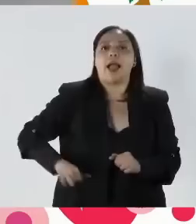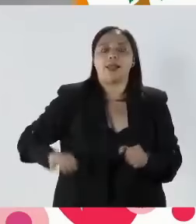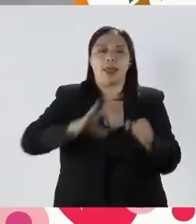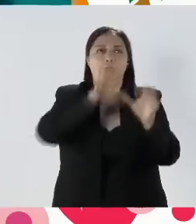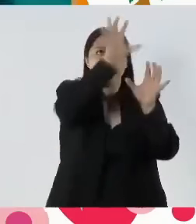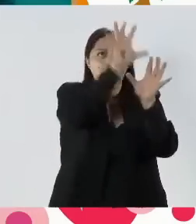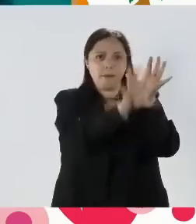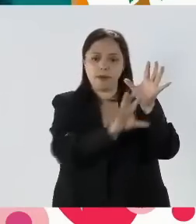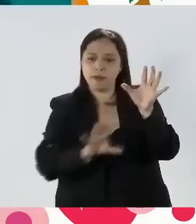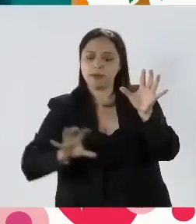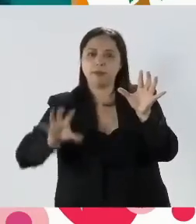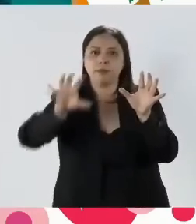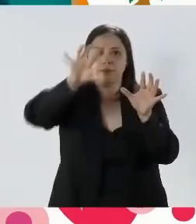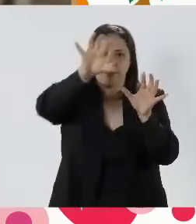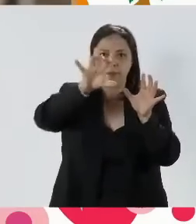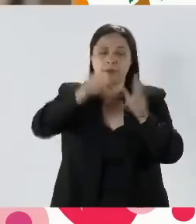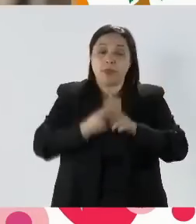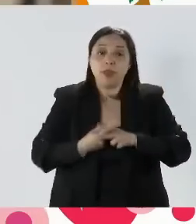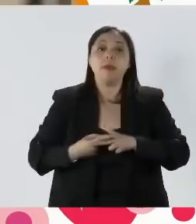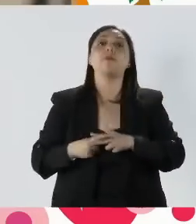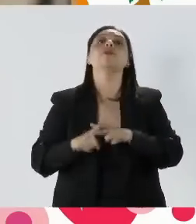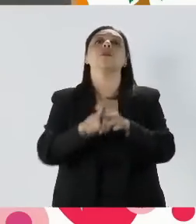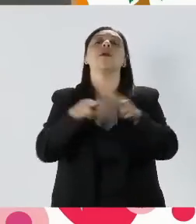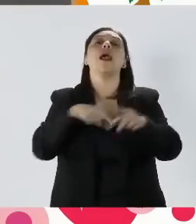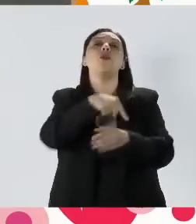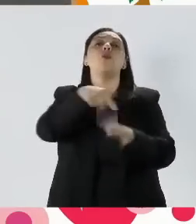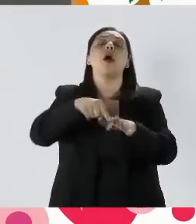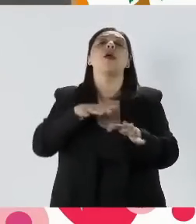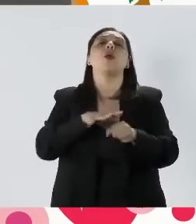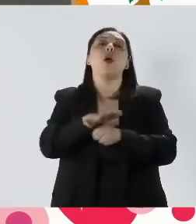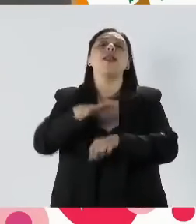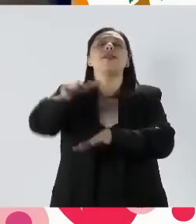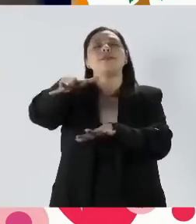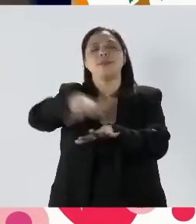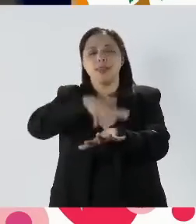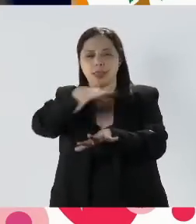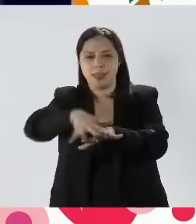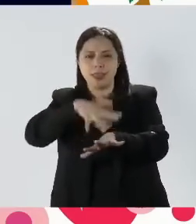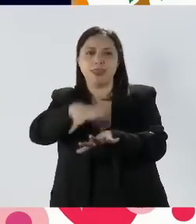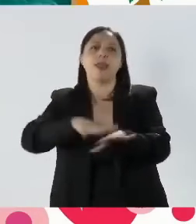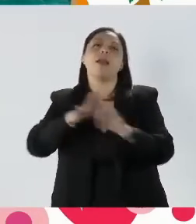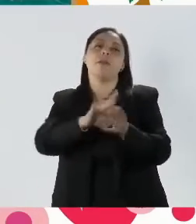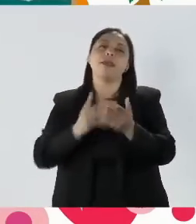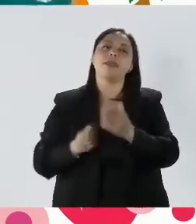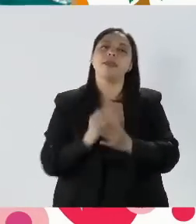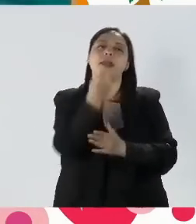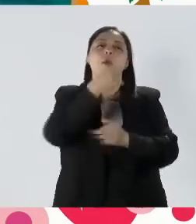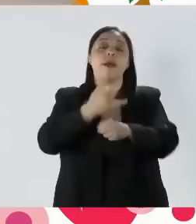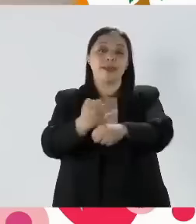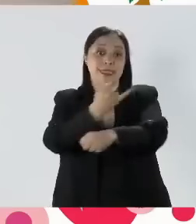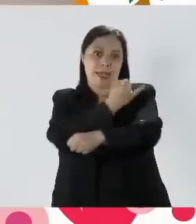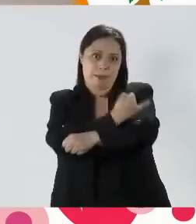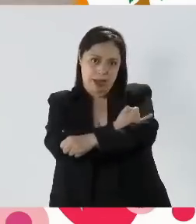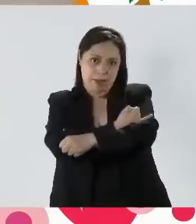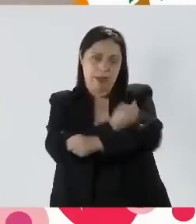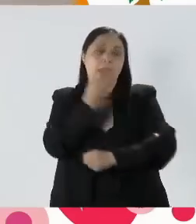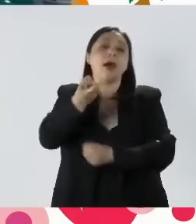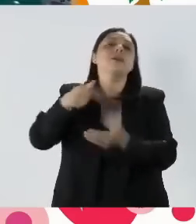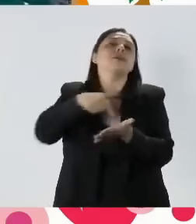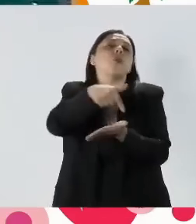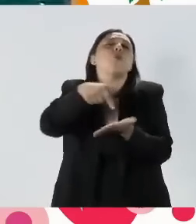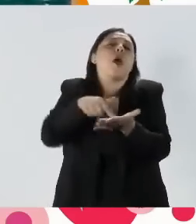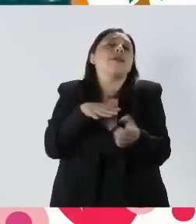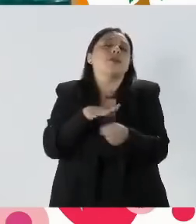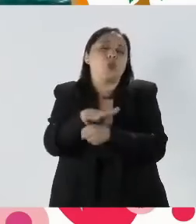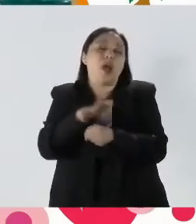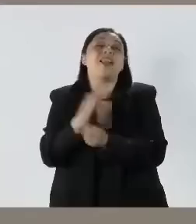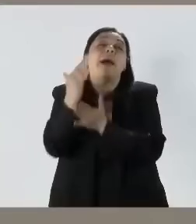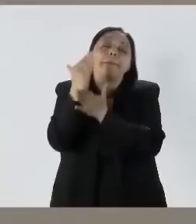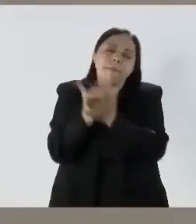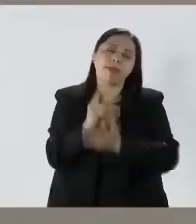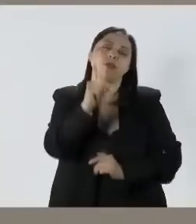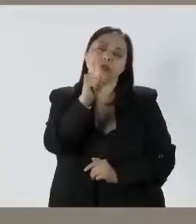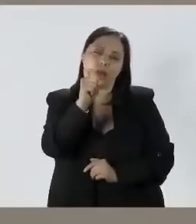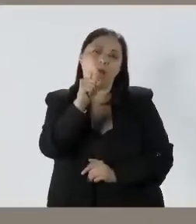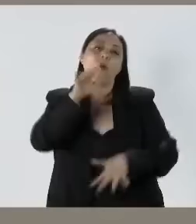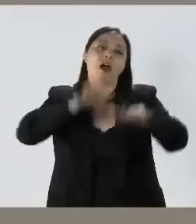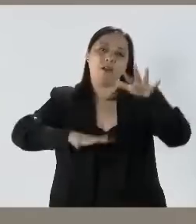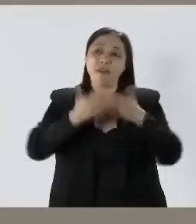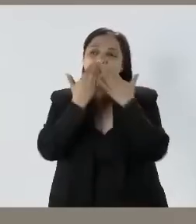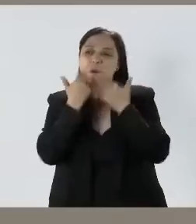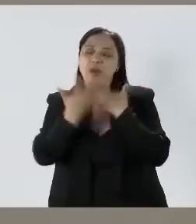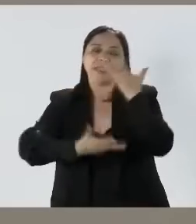año vamos a empezar por e Iztapalapa que son las demarcaciones que menos agua tienen este